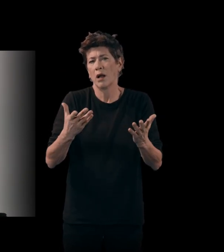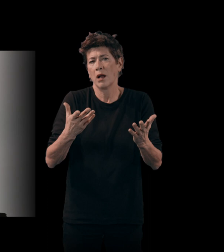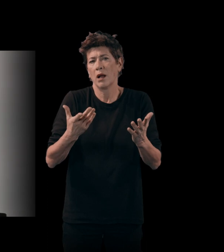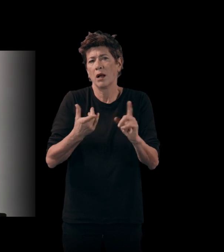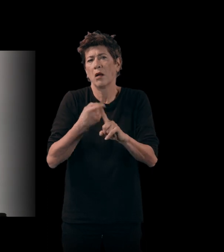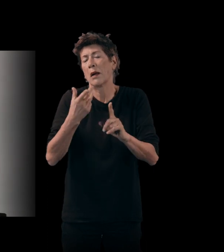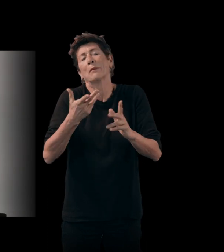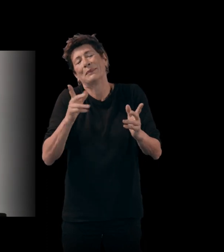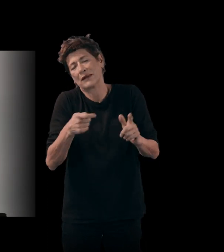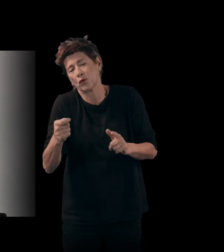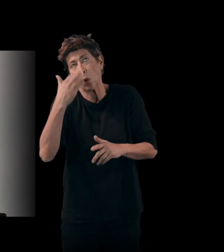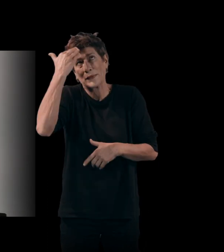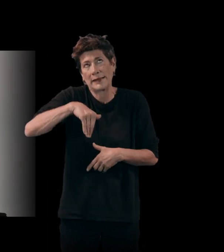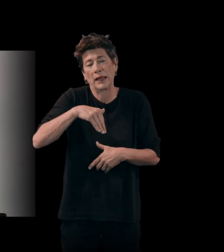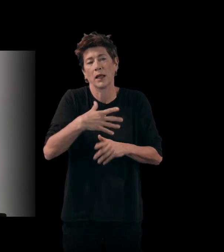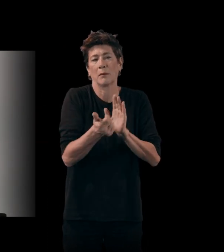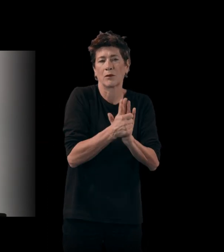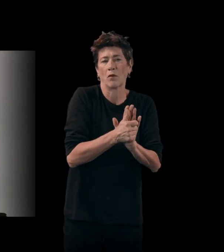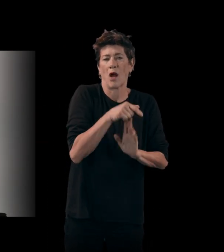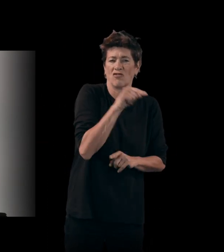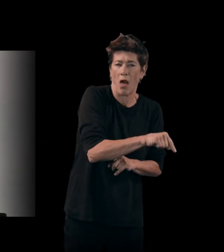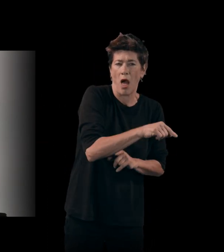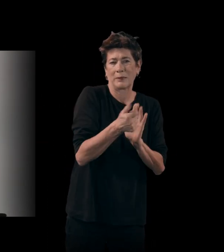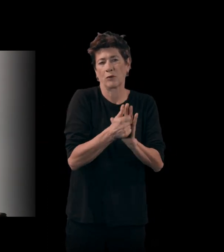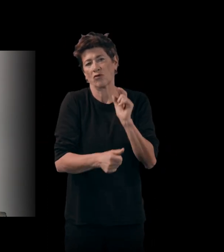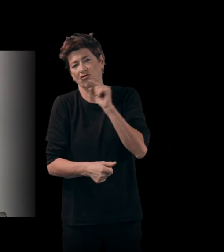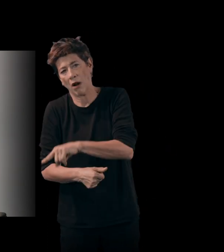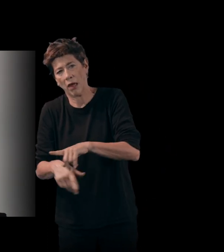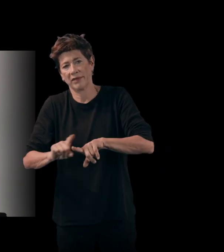de ce qui se joue dans les expériences qu’on a vécues dans ces pays-là.